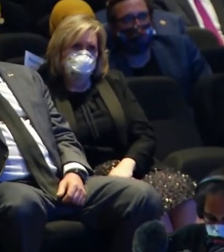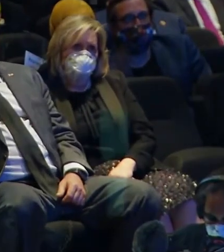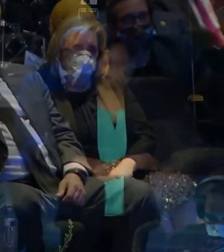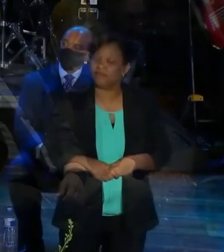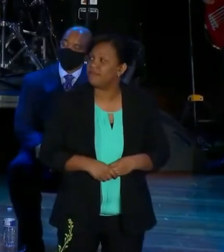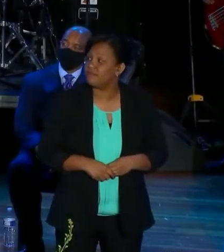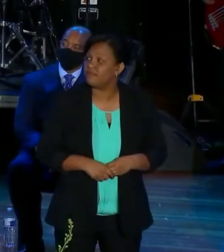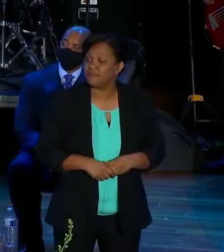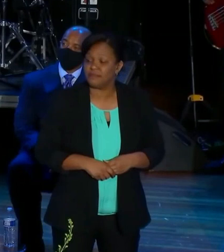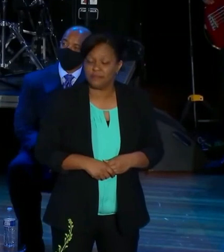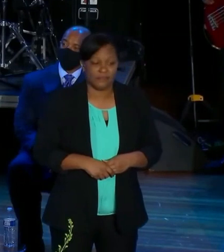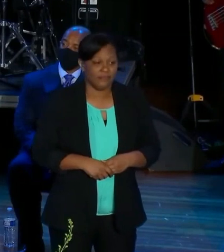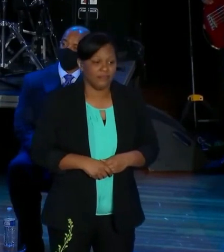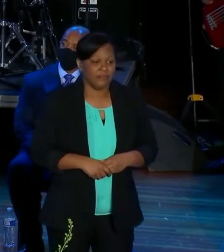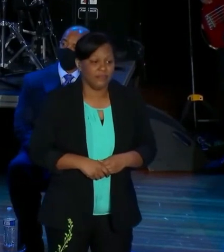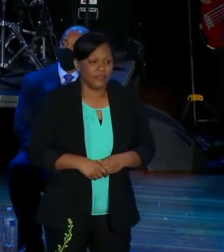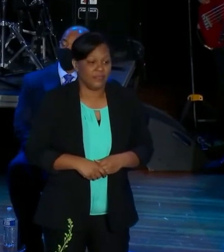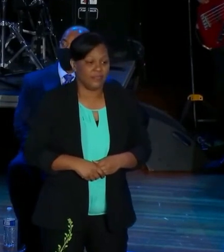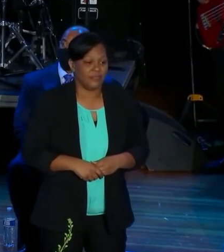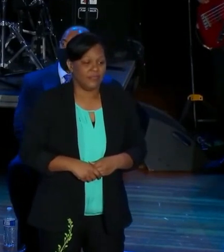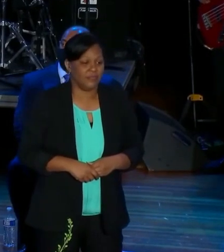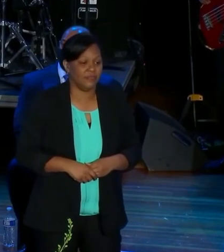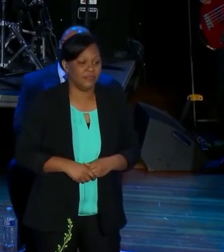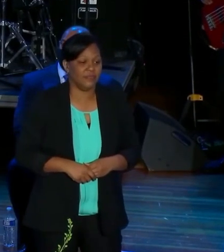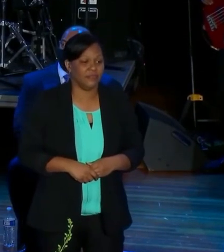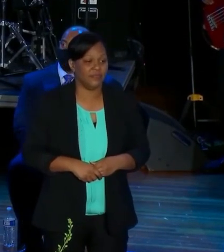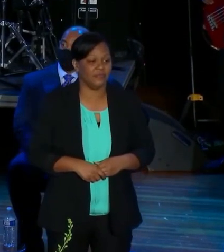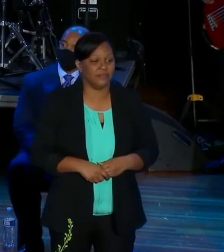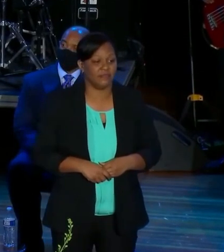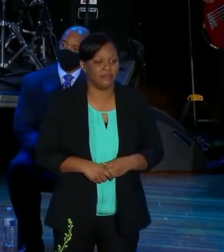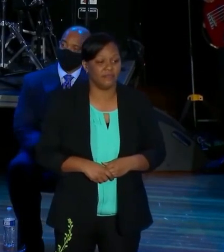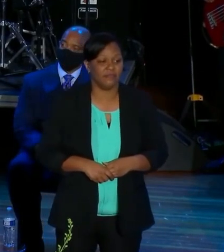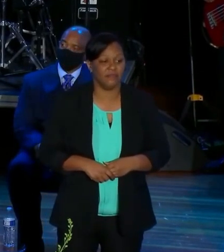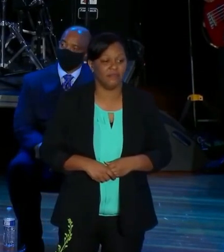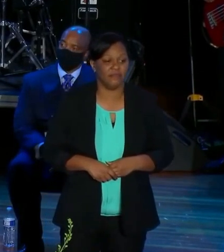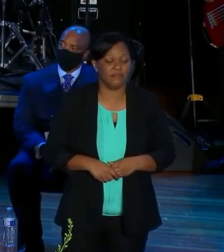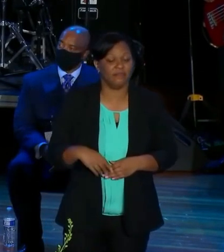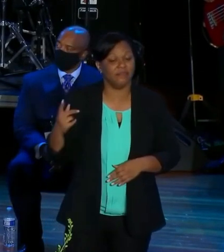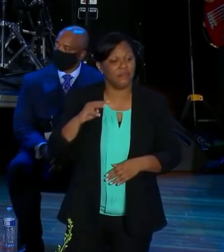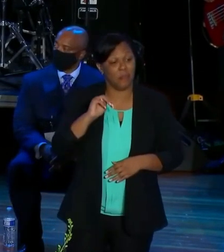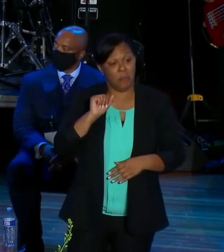Vi - Martin och jag har talat om , och även Edwin B - att få tillsamman de troende ledarna